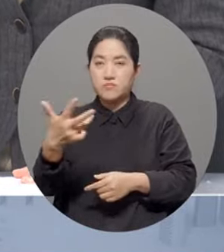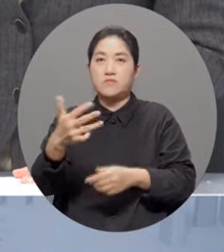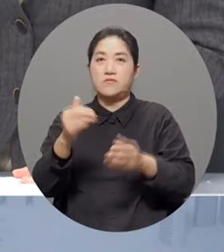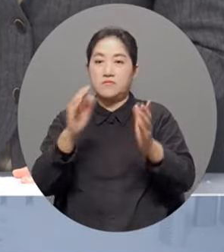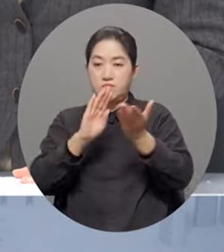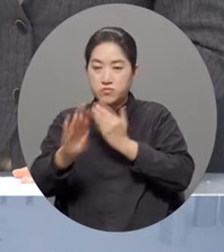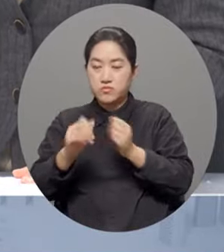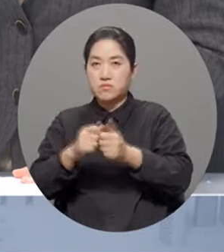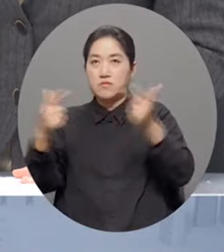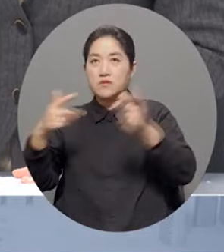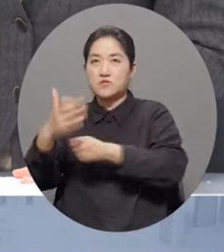만입니다.